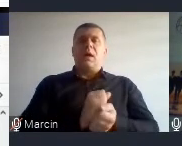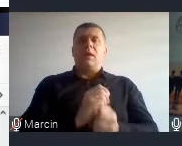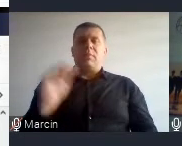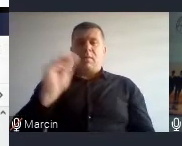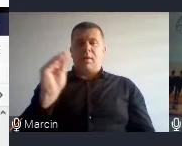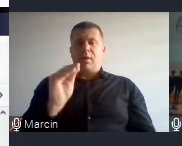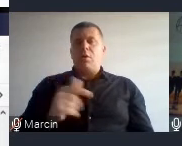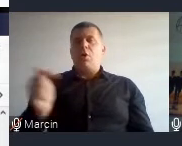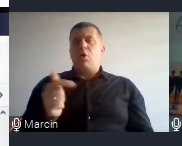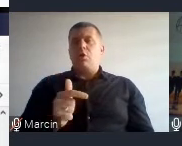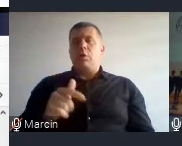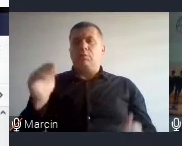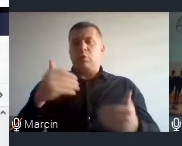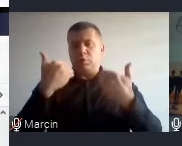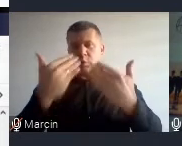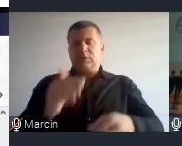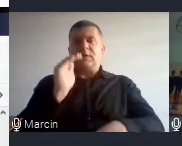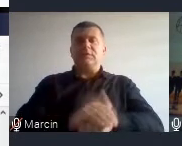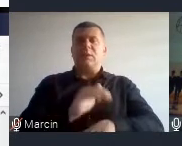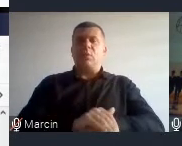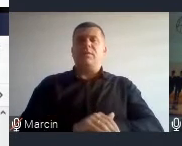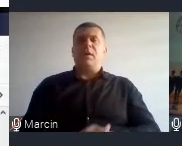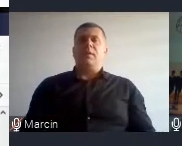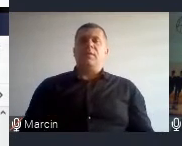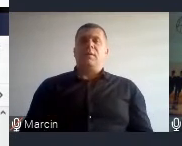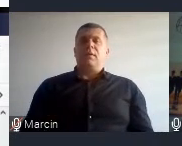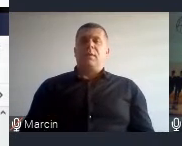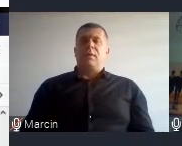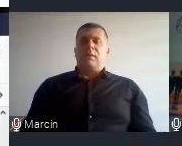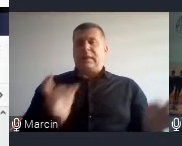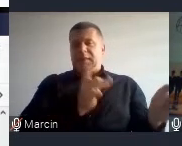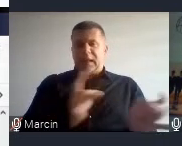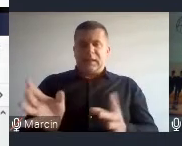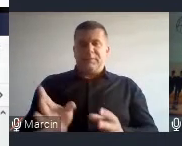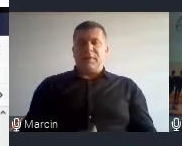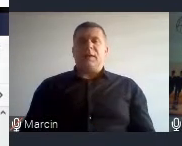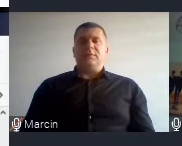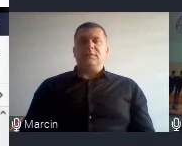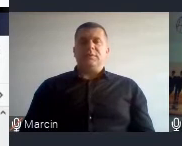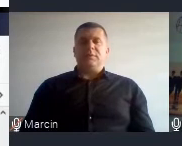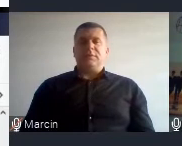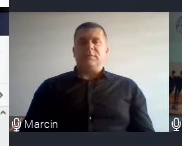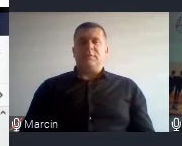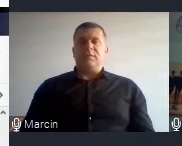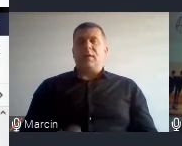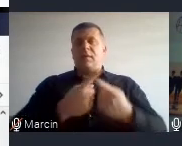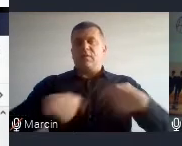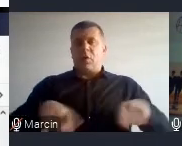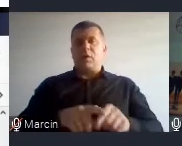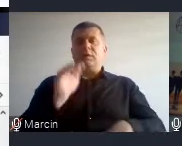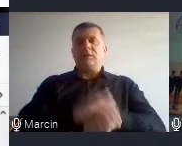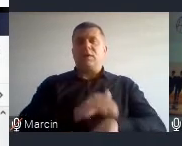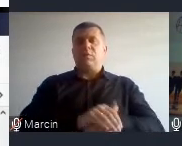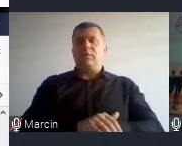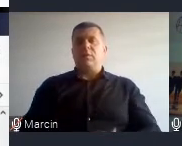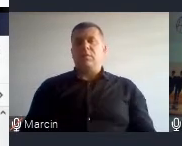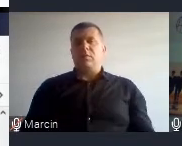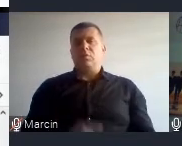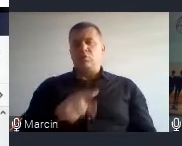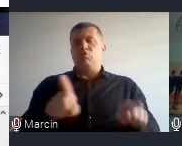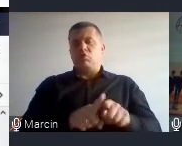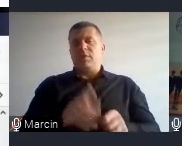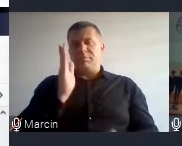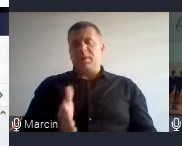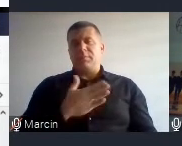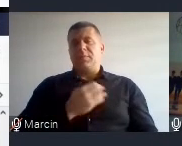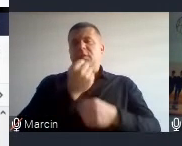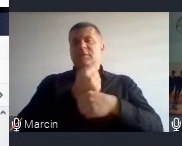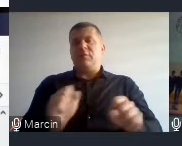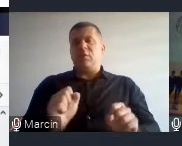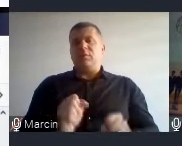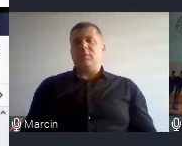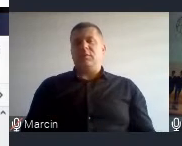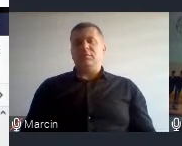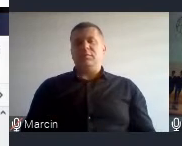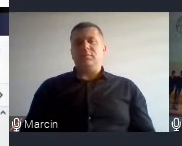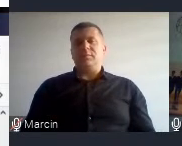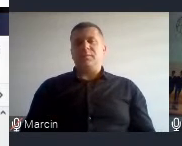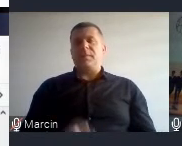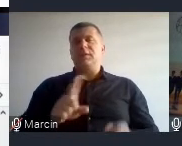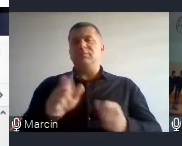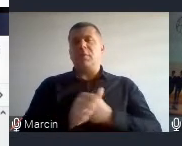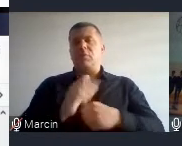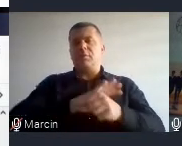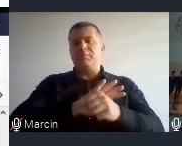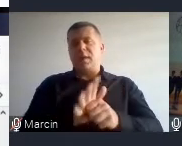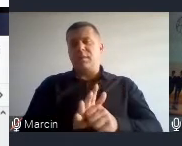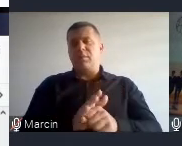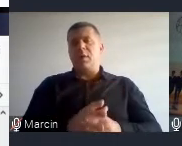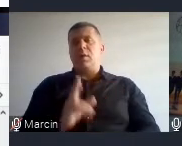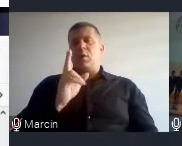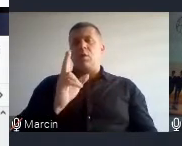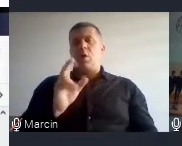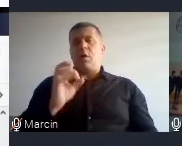konieczność udzielenia zamówienia natychmiast: natychmiastowe wykonacie zamówienia – tu również będziemy mieli zwolnienie związane z pandemią COVID.